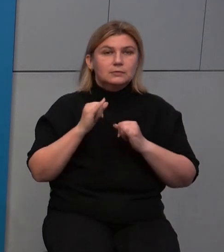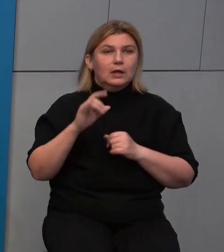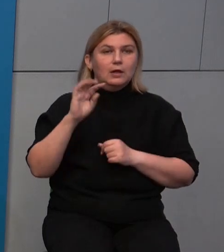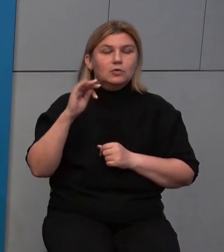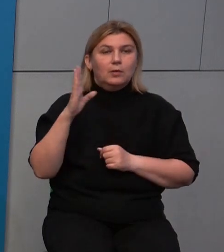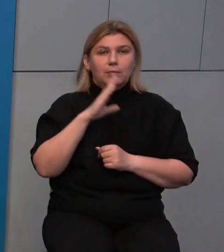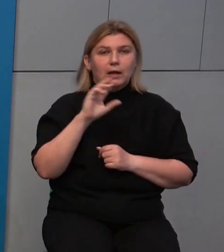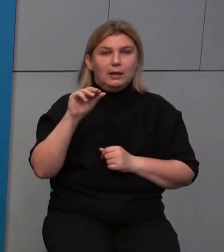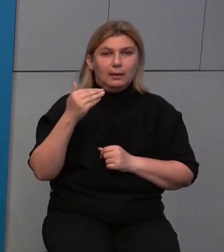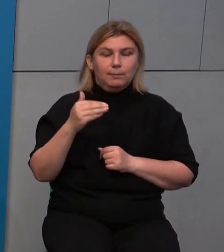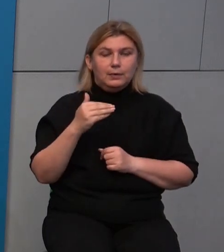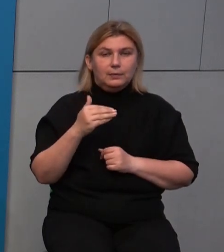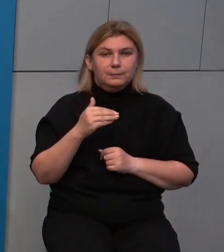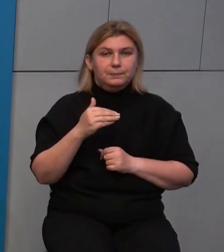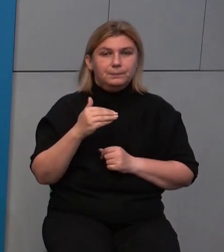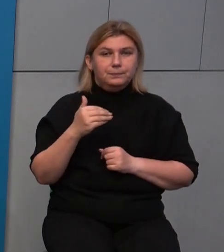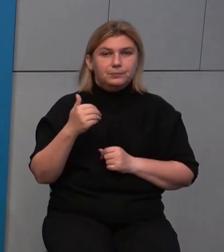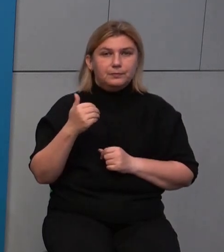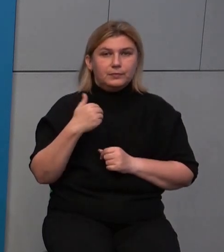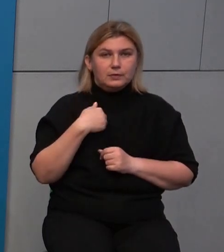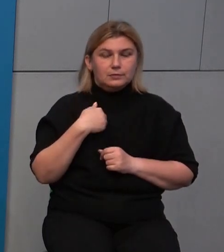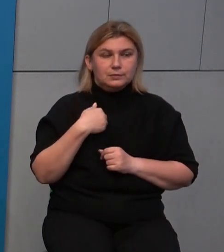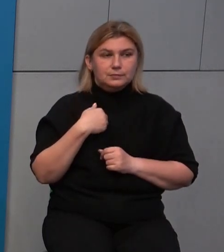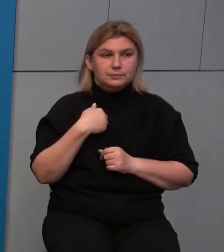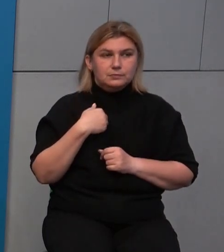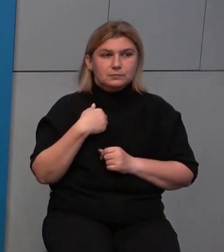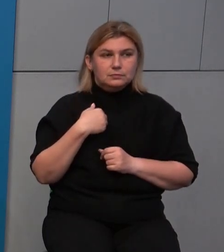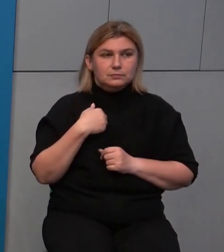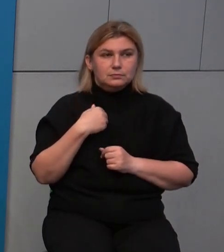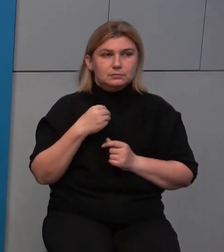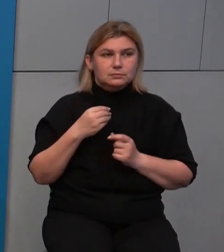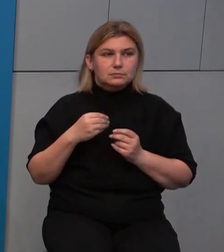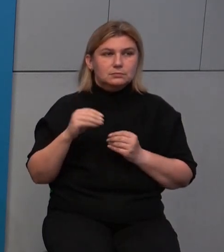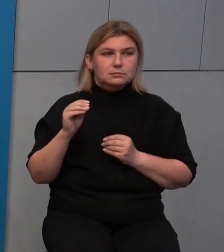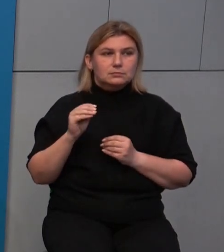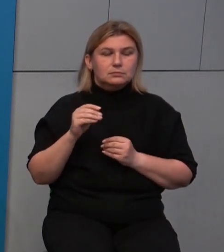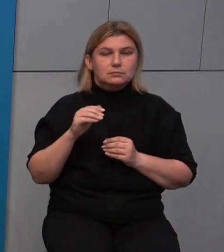była rzeczywiście może nawet większa niż zasługiwałam na to